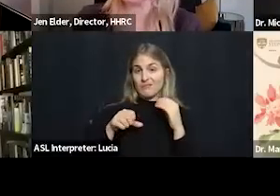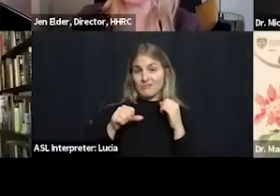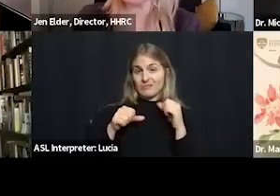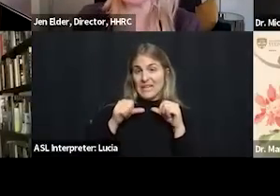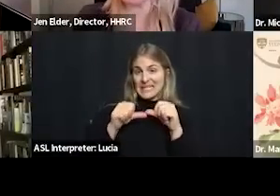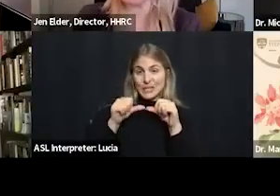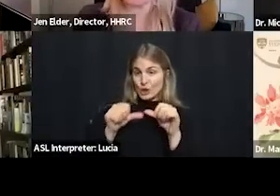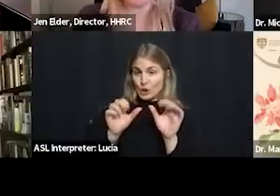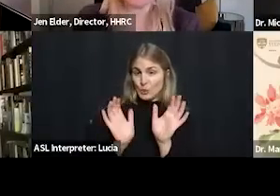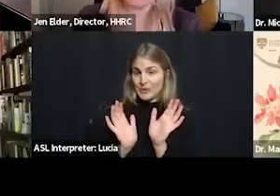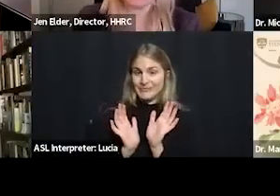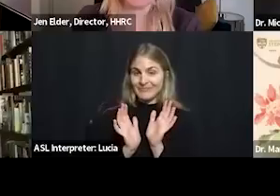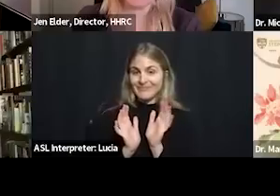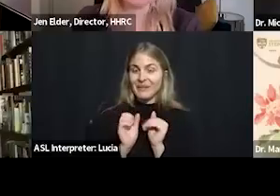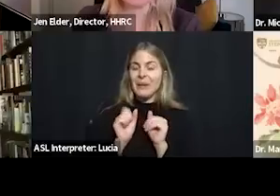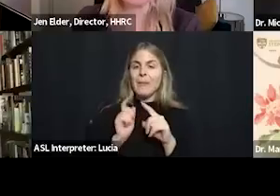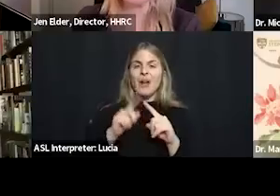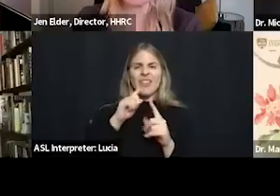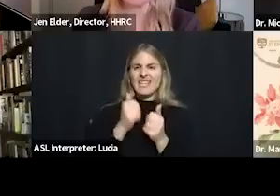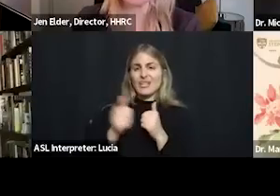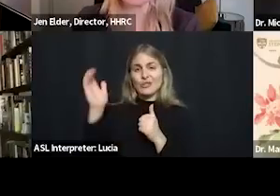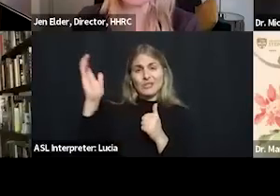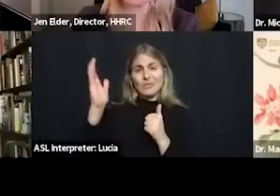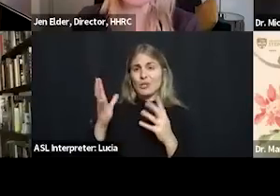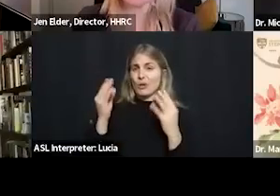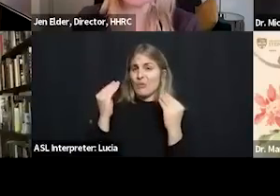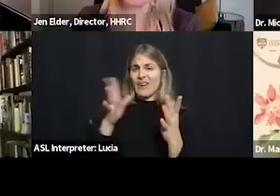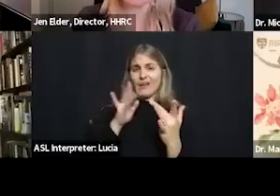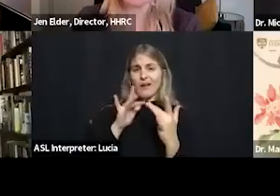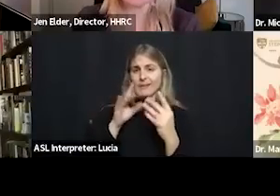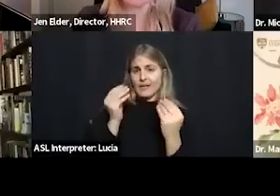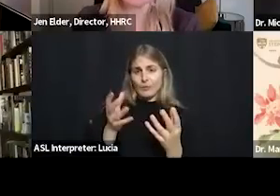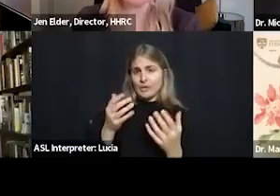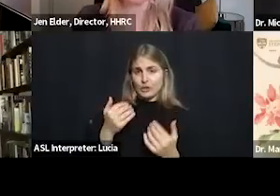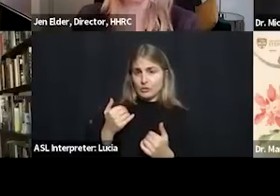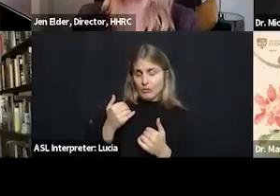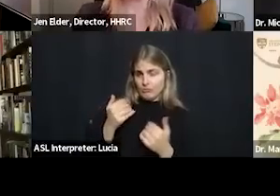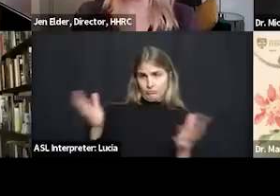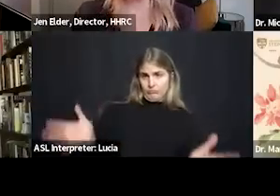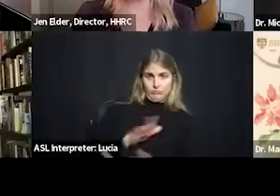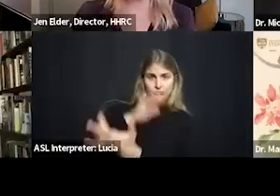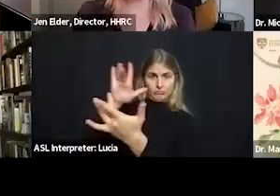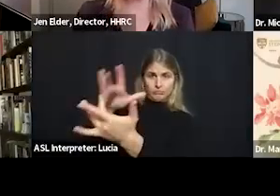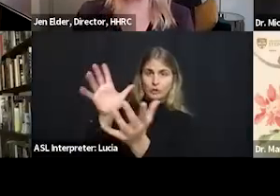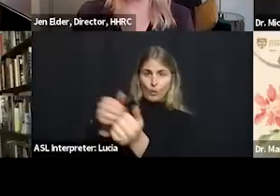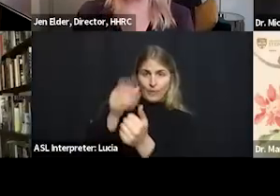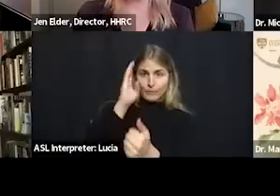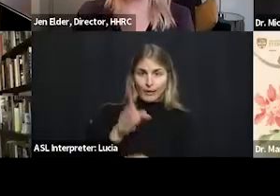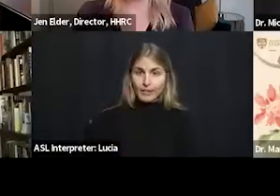que todos hicieron, pero creo que cada uno de los oradores proporcionó su información de contacto y pueden contactarlos directamente.